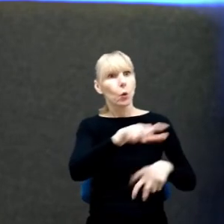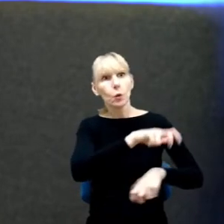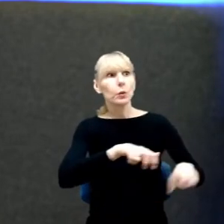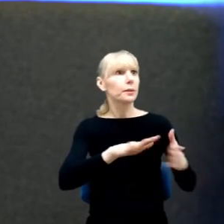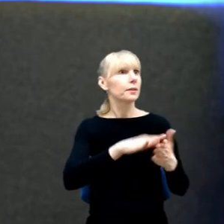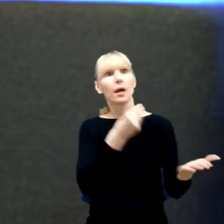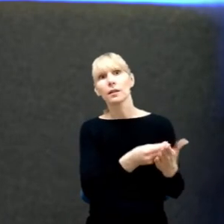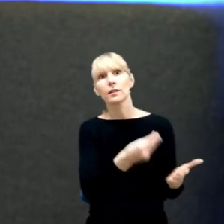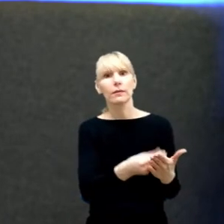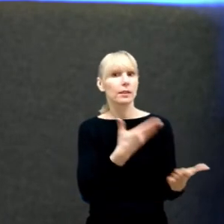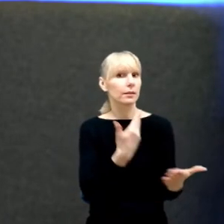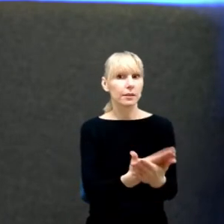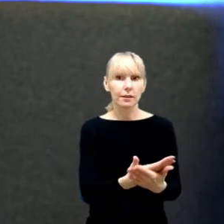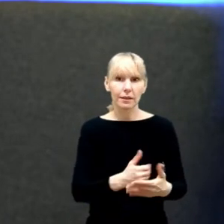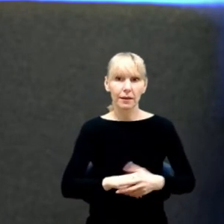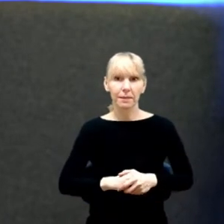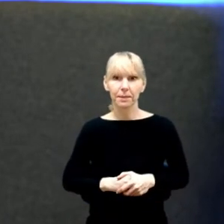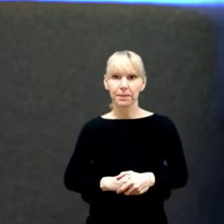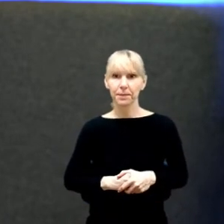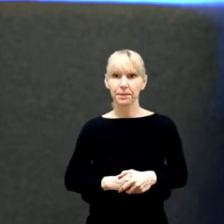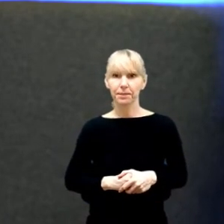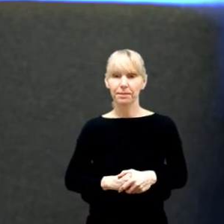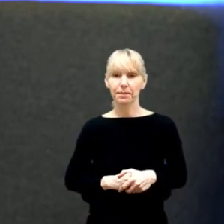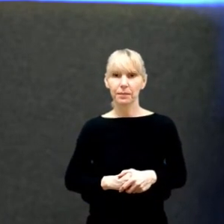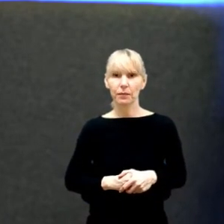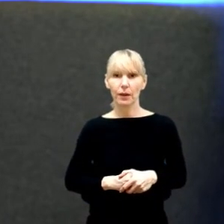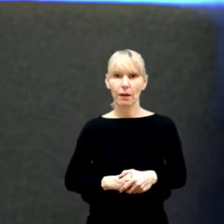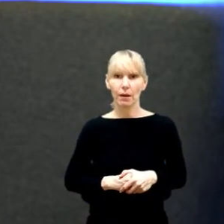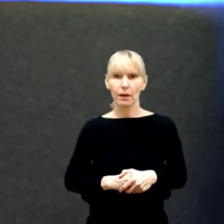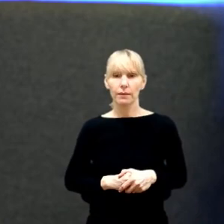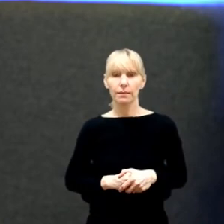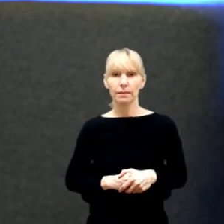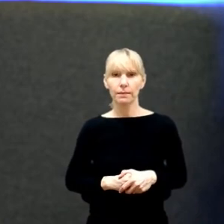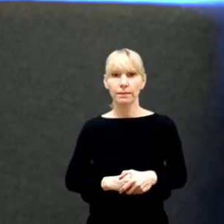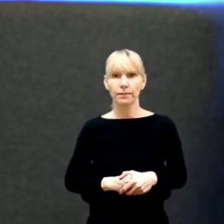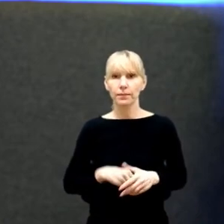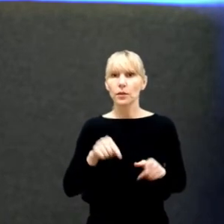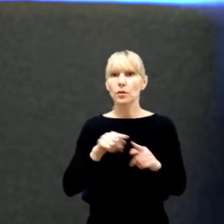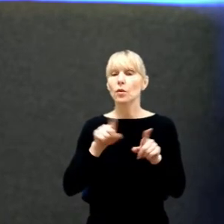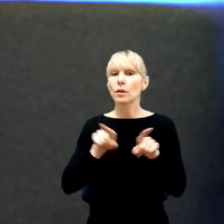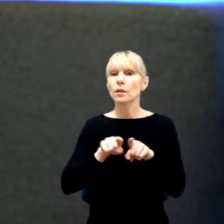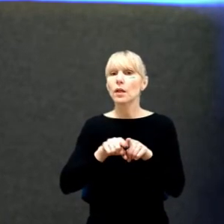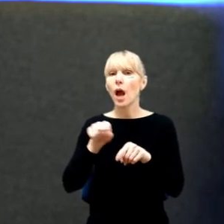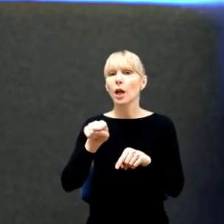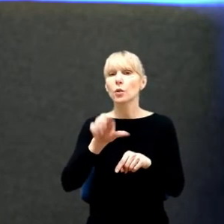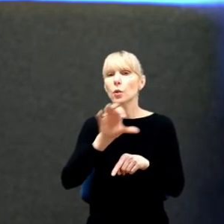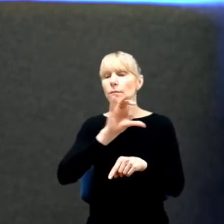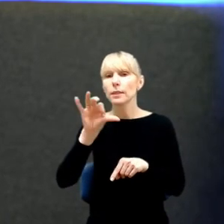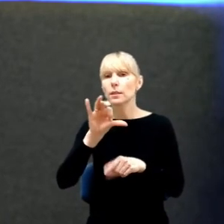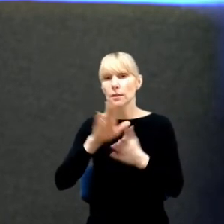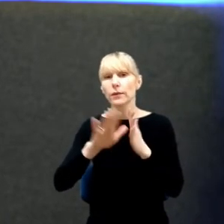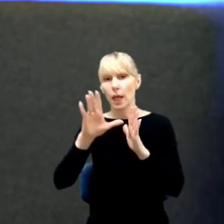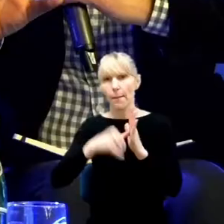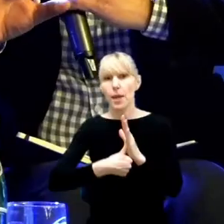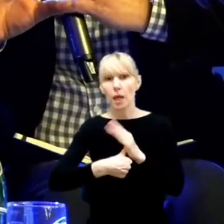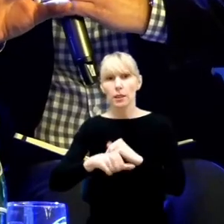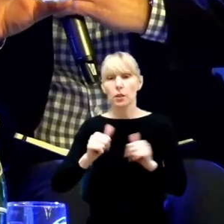ale jednak to jest specyfika miast turystycznych. Też oczywiście coś z tym trzeba zrobić,